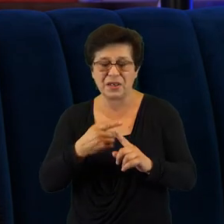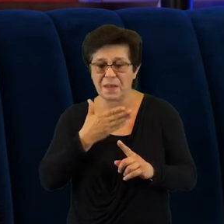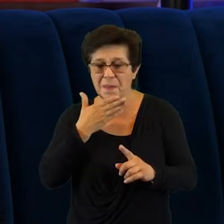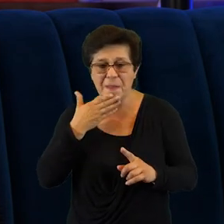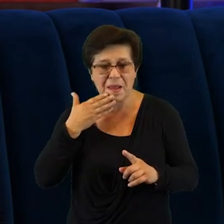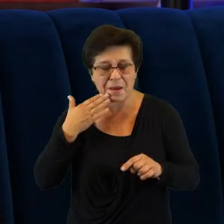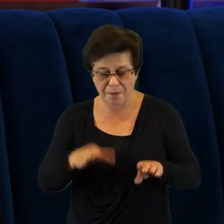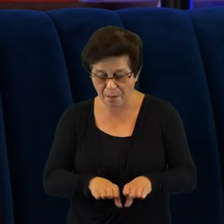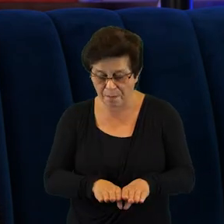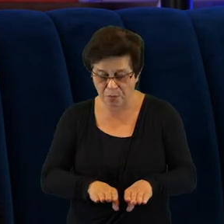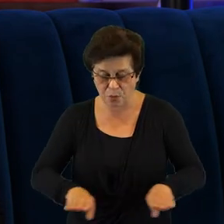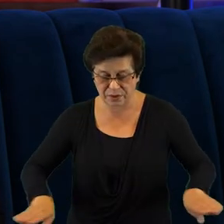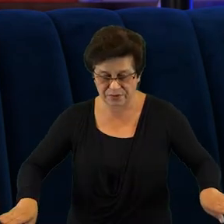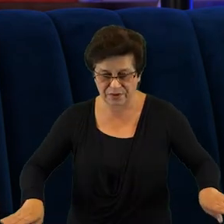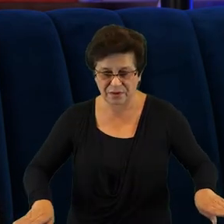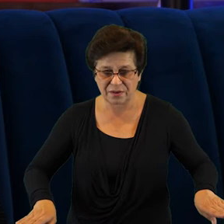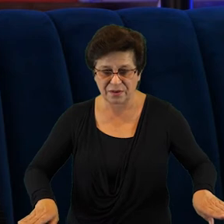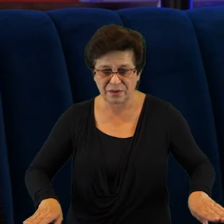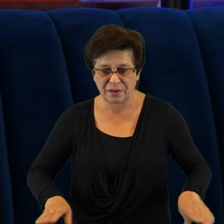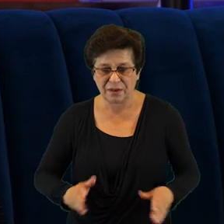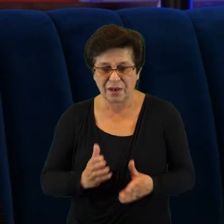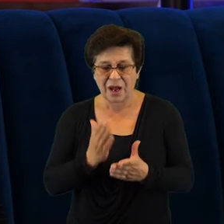te groby nie mają płyt i porośnięte są bluszczem.